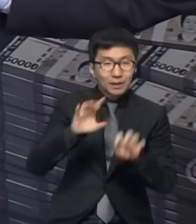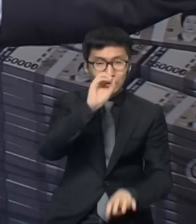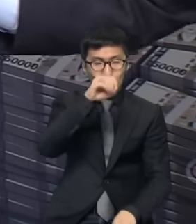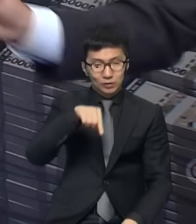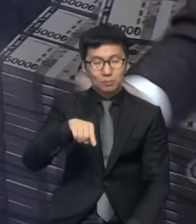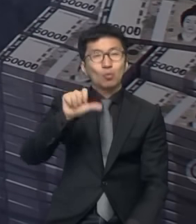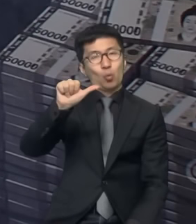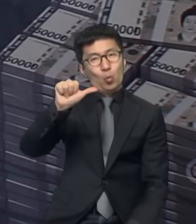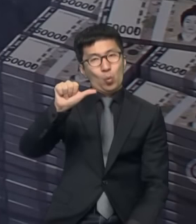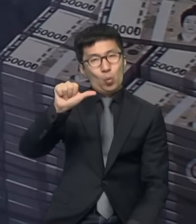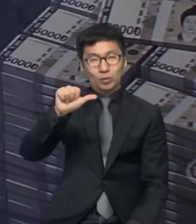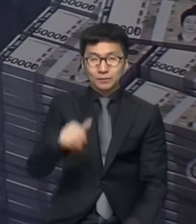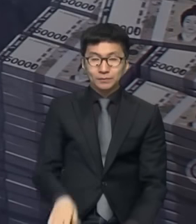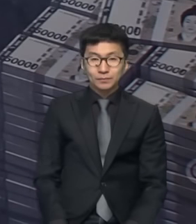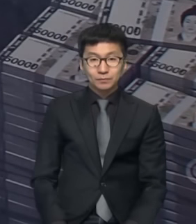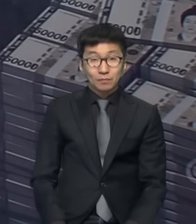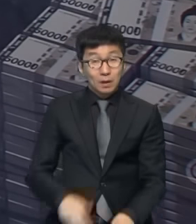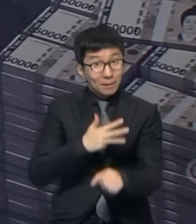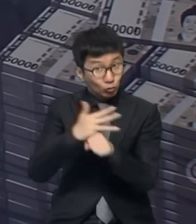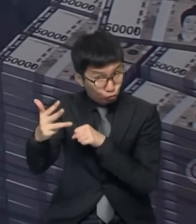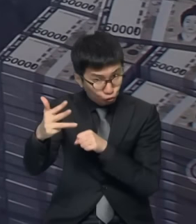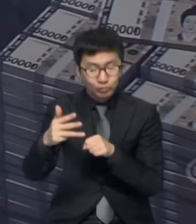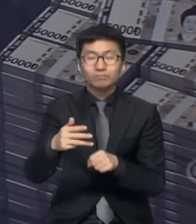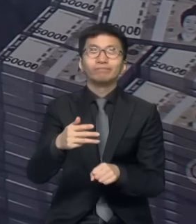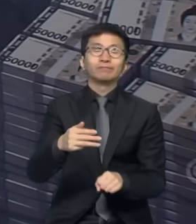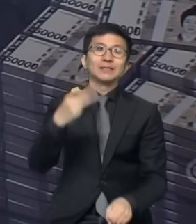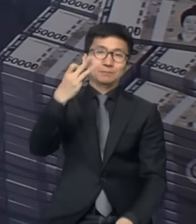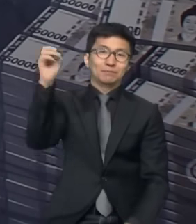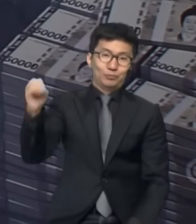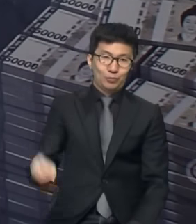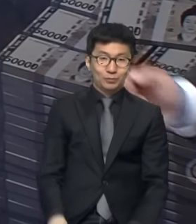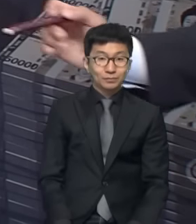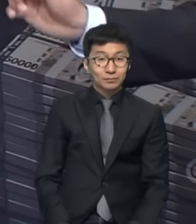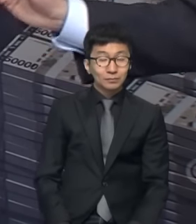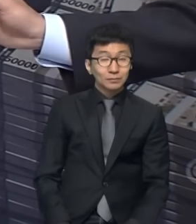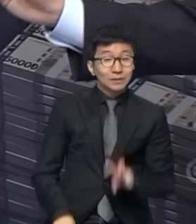40대는 0.5%포인트씩 올라 8년 만에,